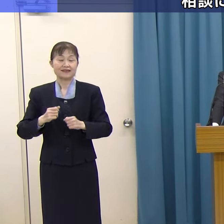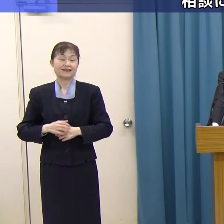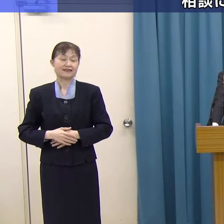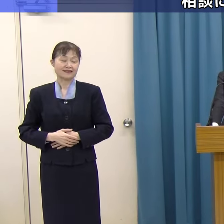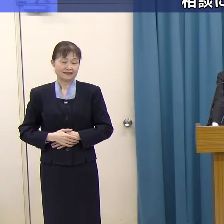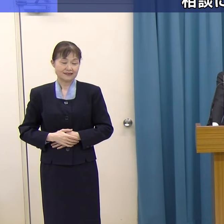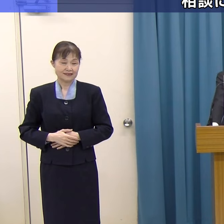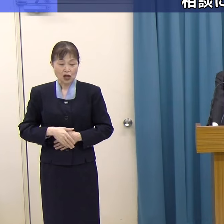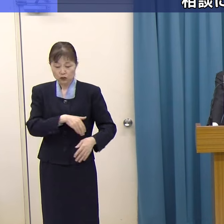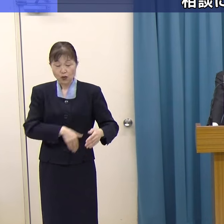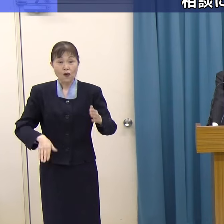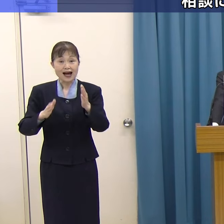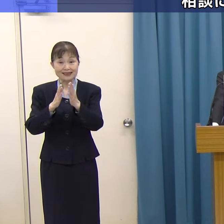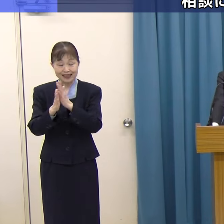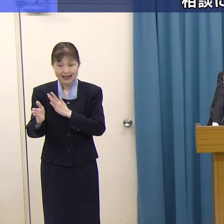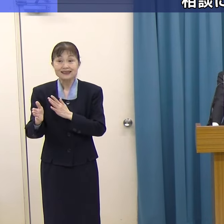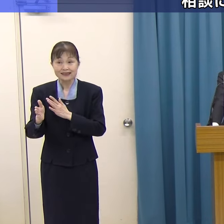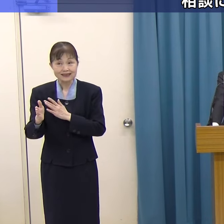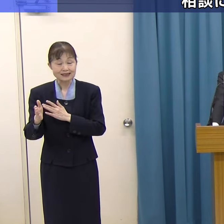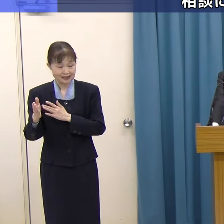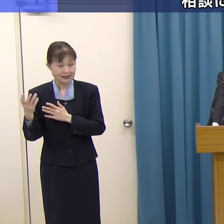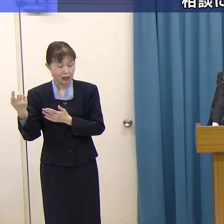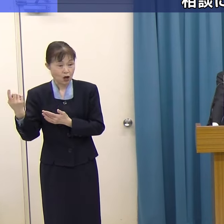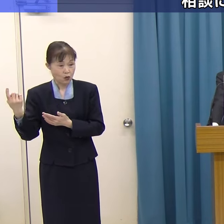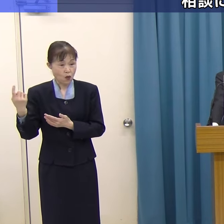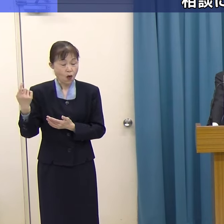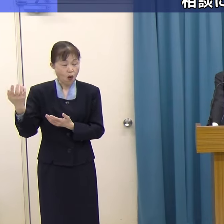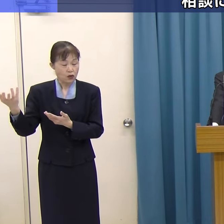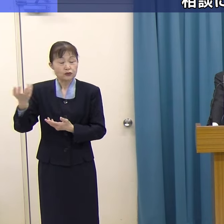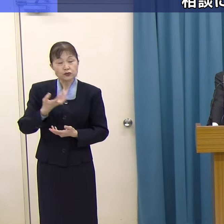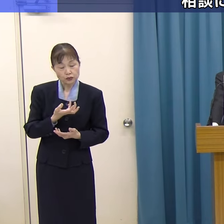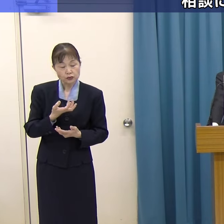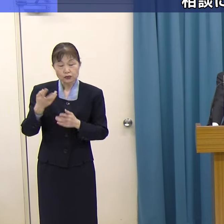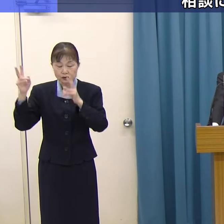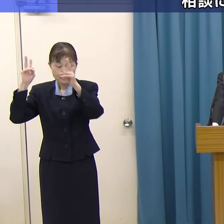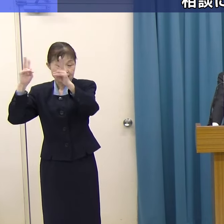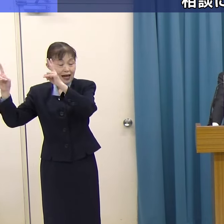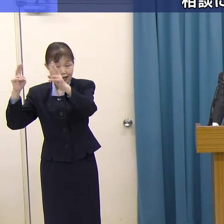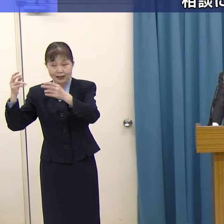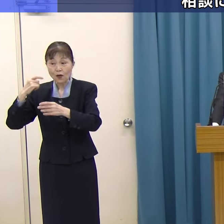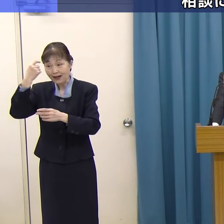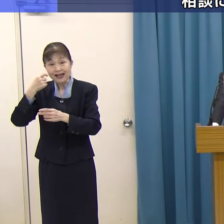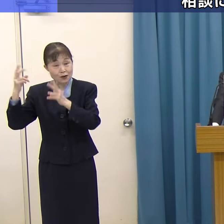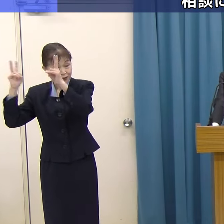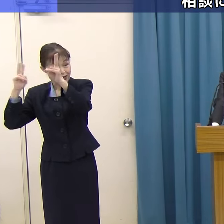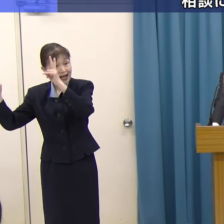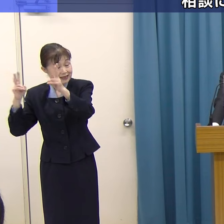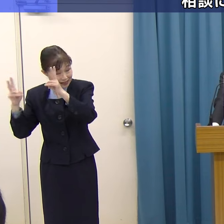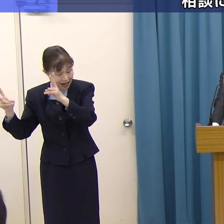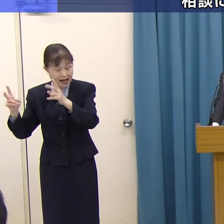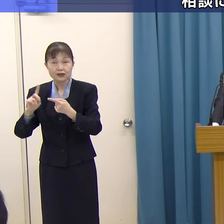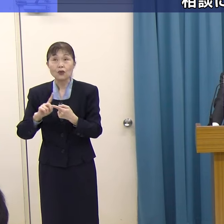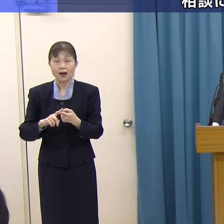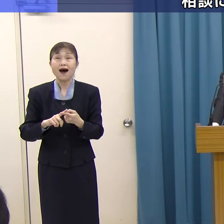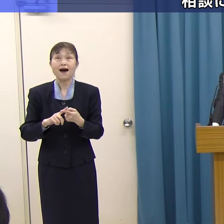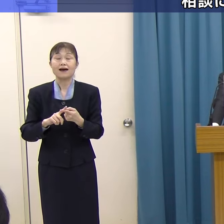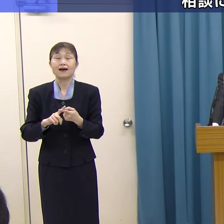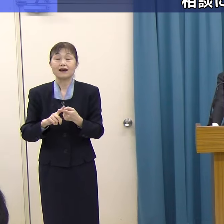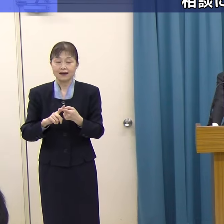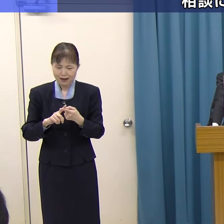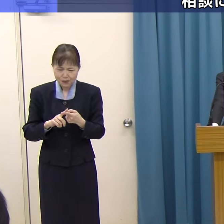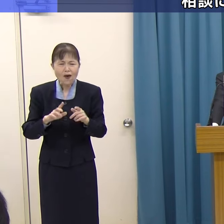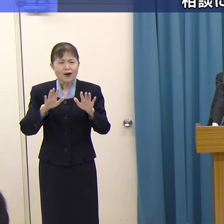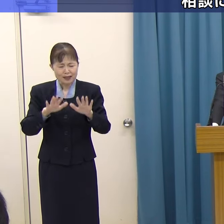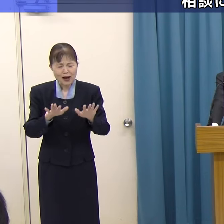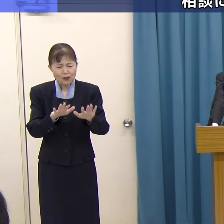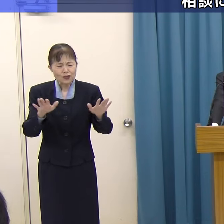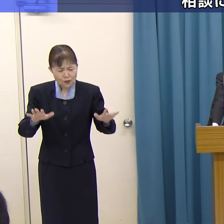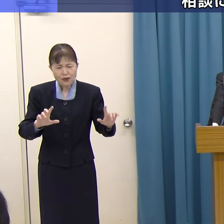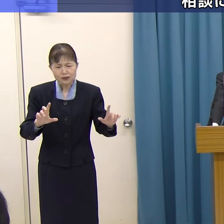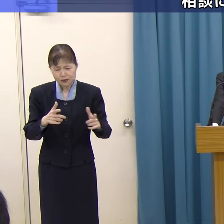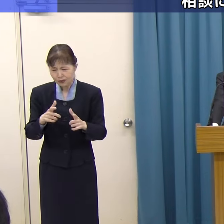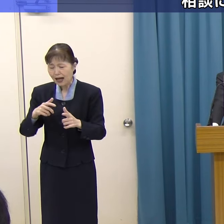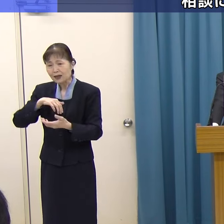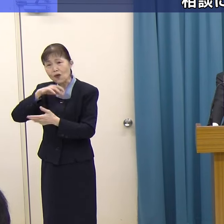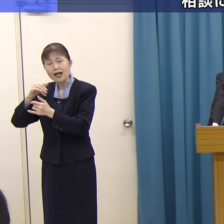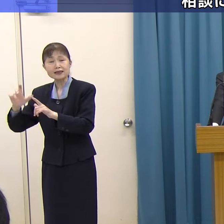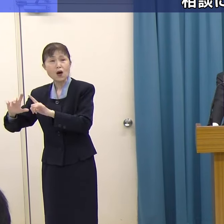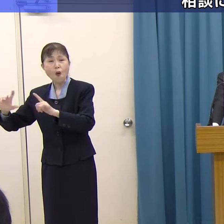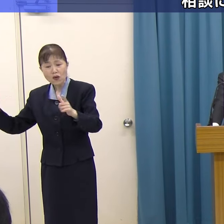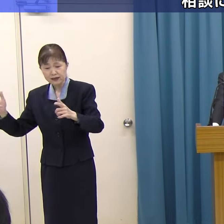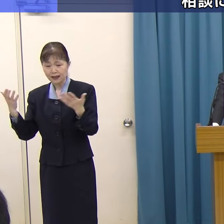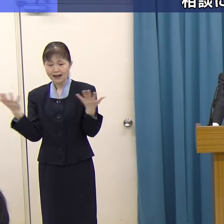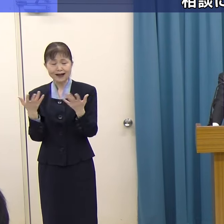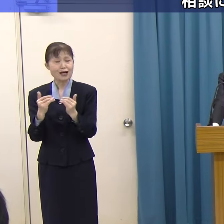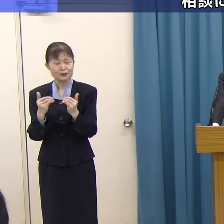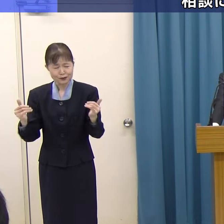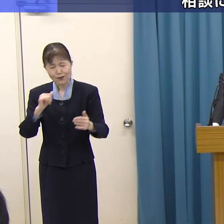福岡県に進出していただきます海外企業の方ももとより、昨今の少子高齢化の進行により、働き手不足が深刻になる中で、